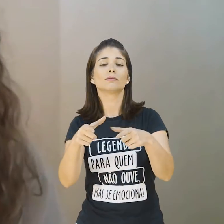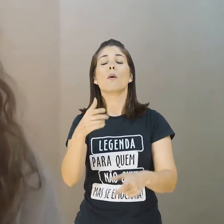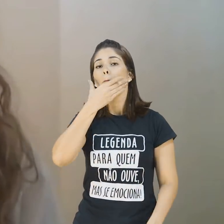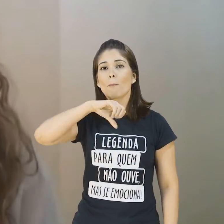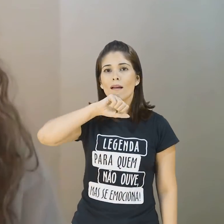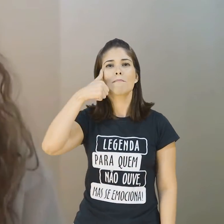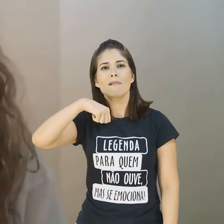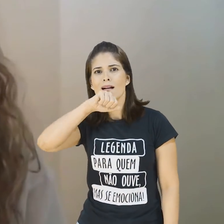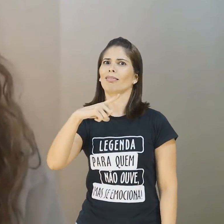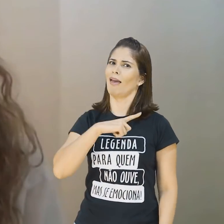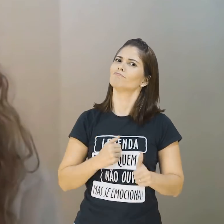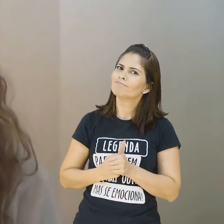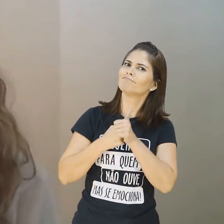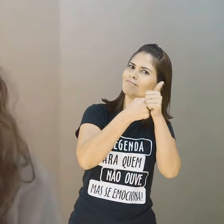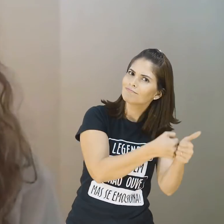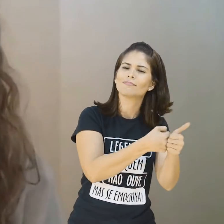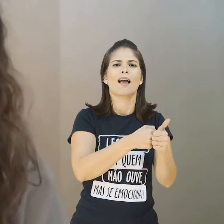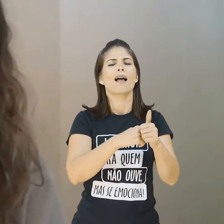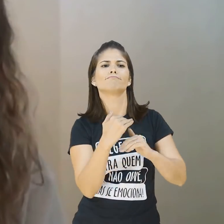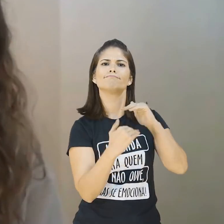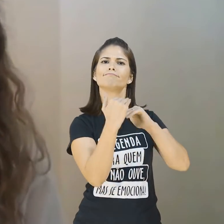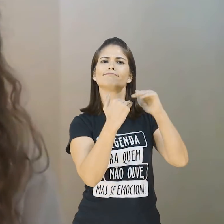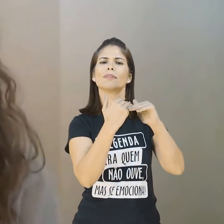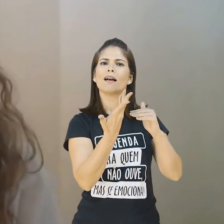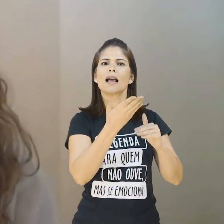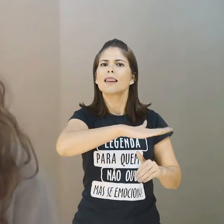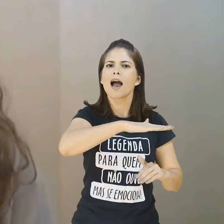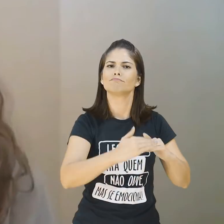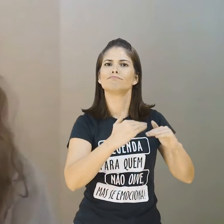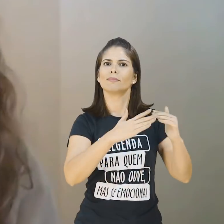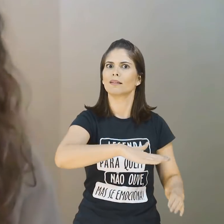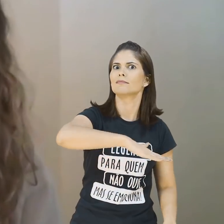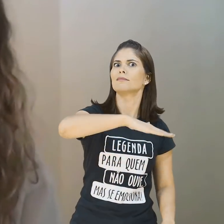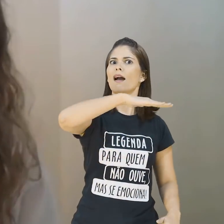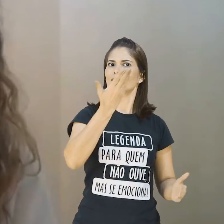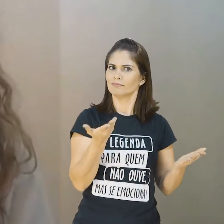o crescimento e o desenvolvimento deles.